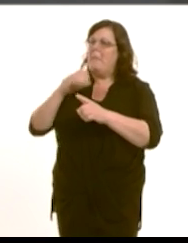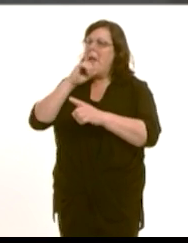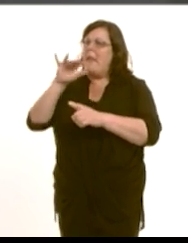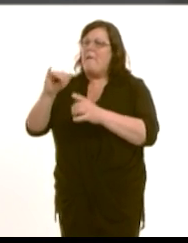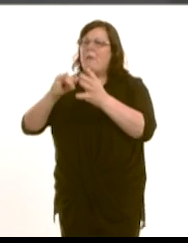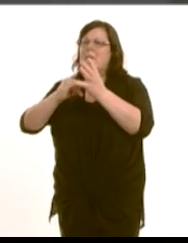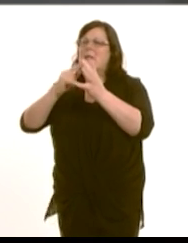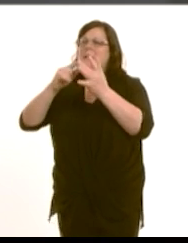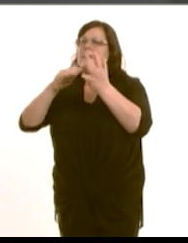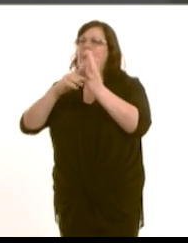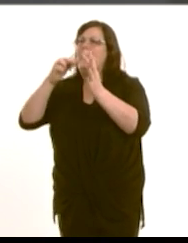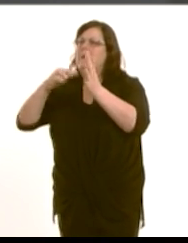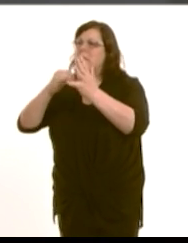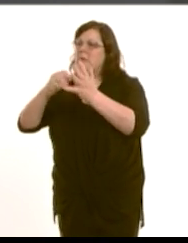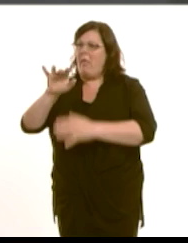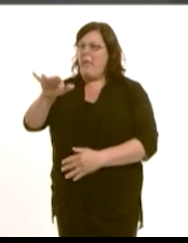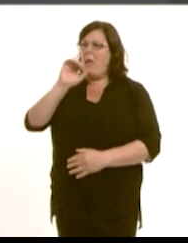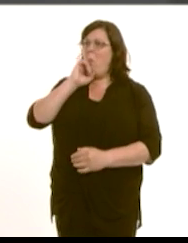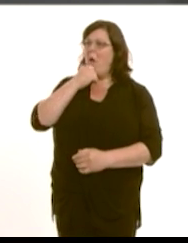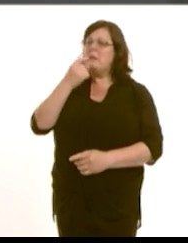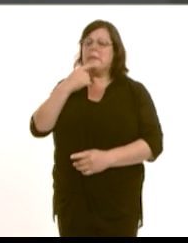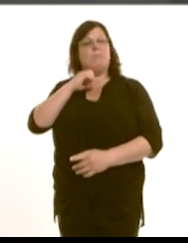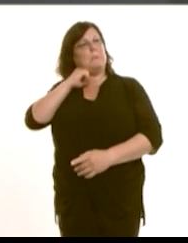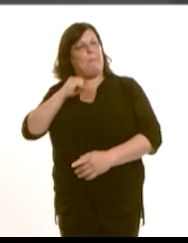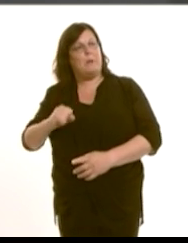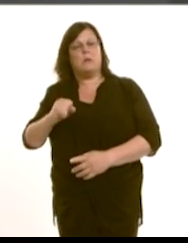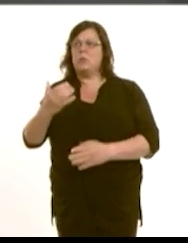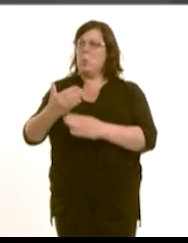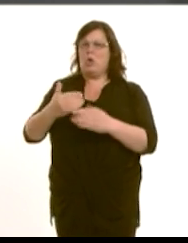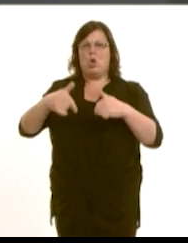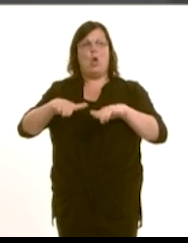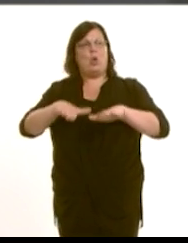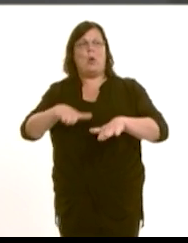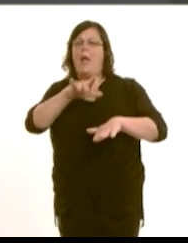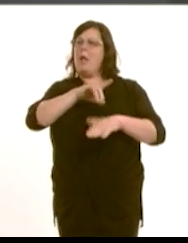Mae'n dweud, Neil Hamilton: ëWeíre here for the long-termÖbecause the UK is a good place to do businessí.